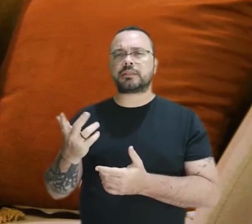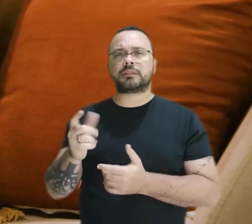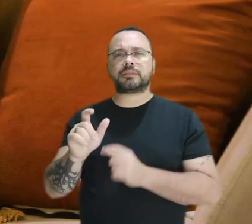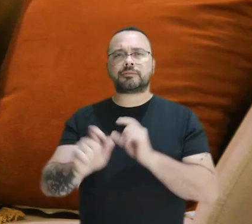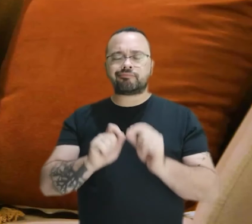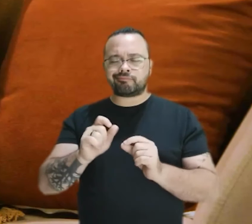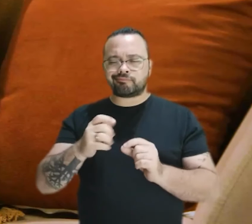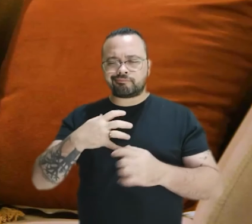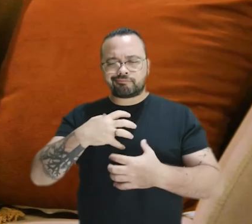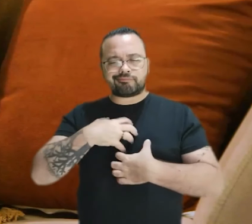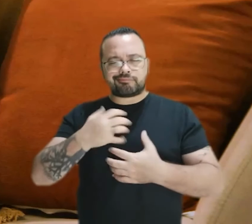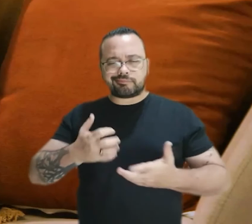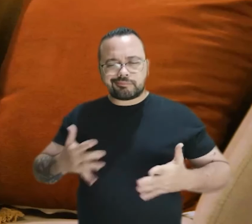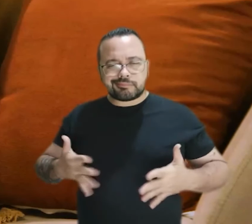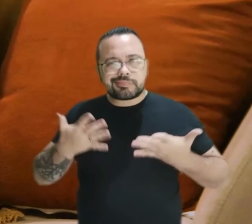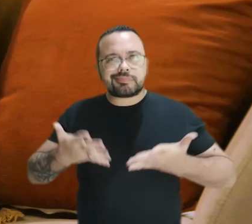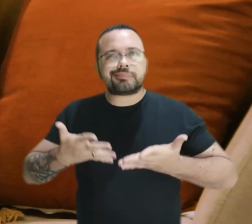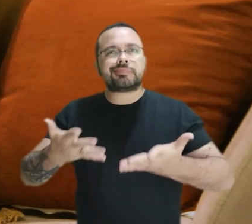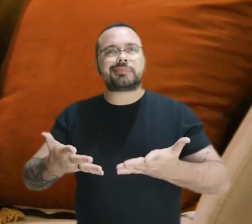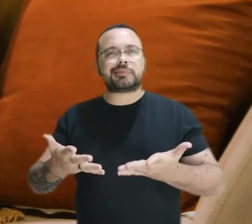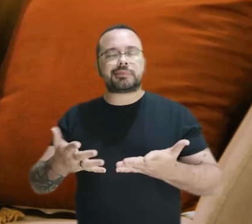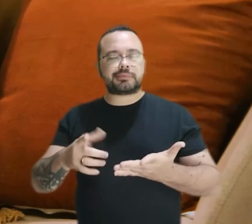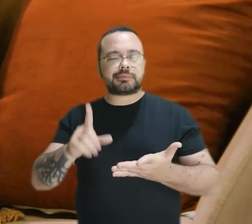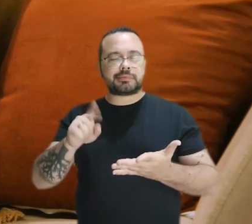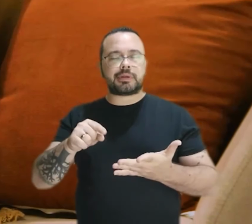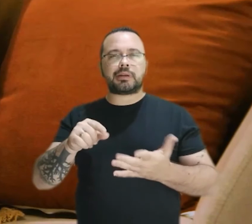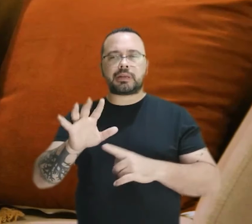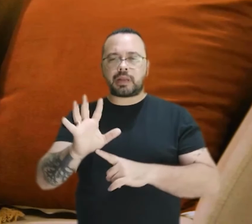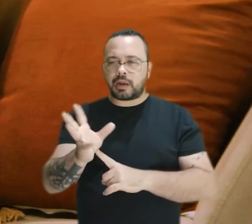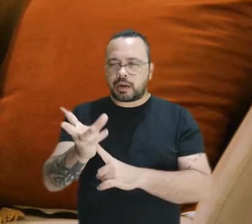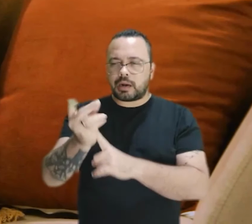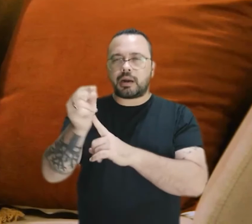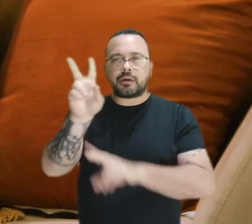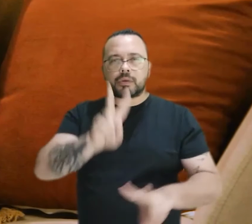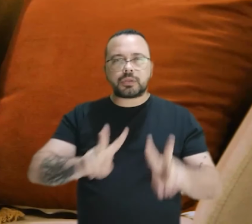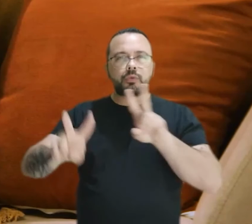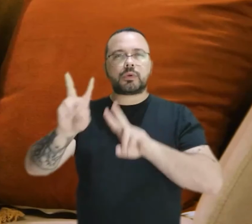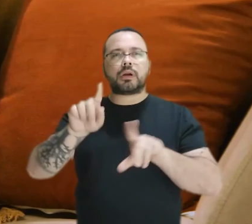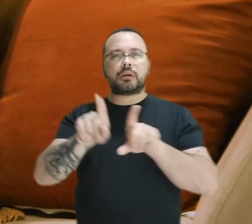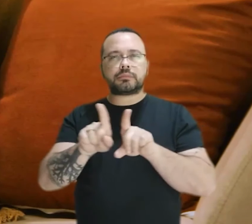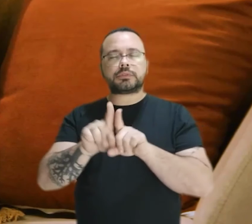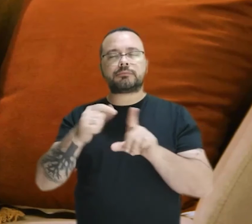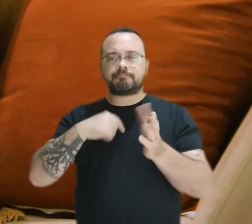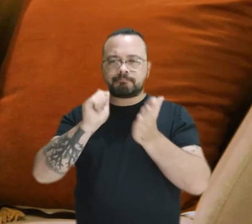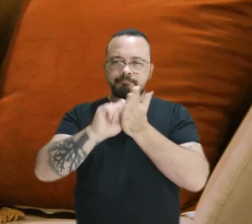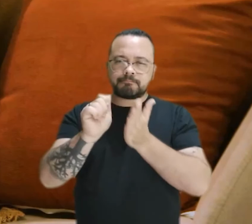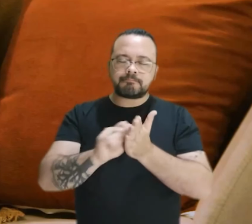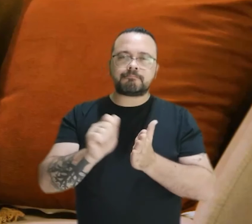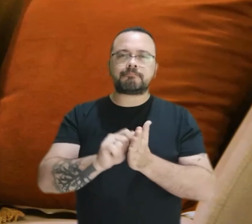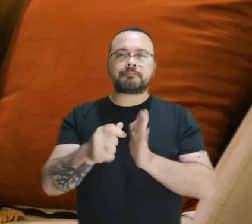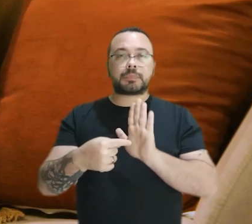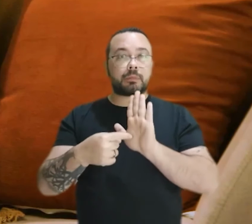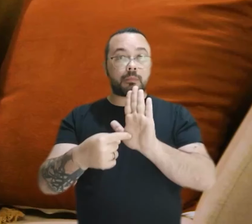me motivado, agora, também, tá relacionado às Artes Visuais, eu tenho escrito, também, pra exposições e tal, e muitos